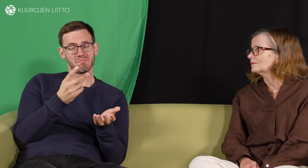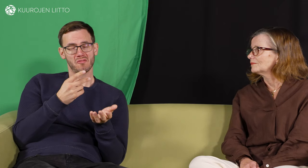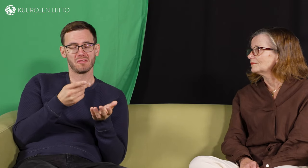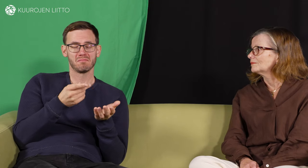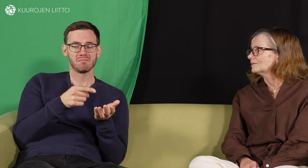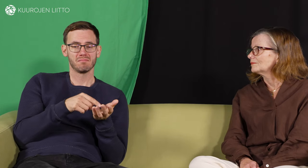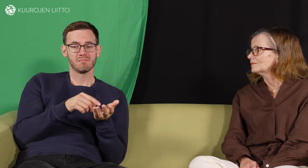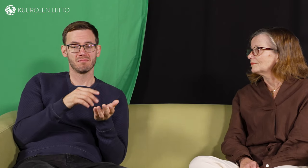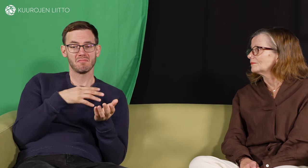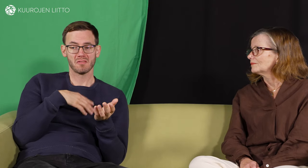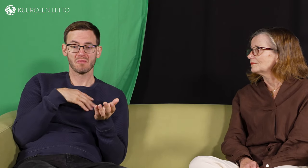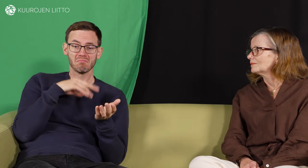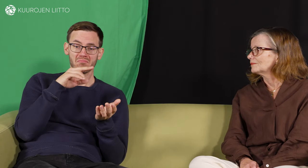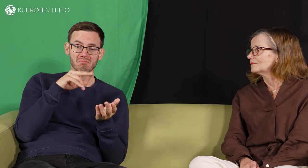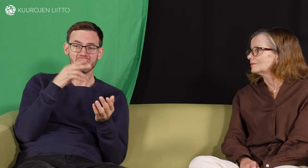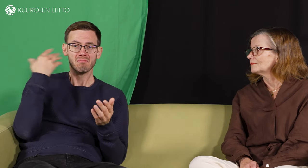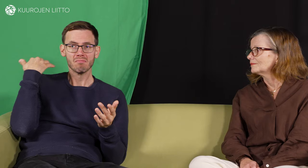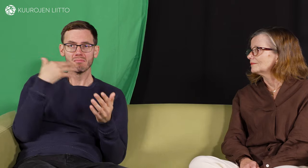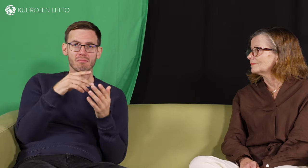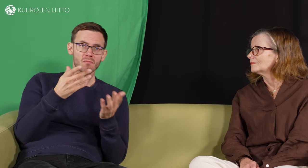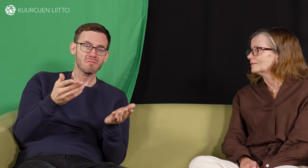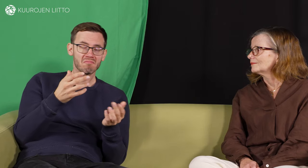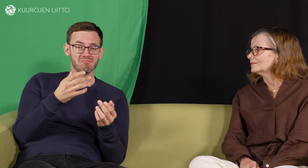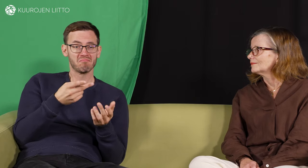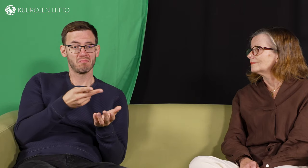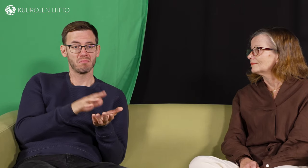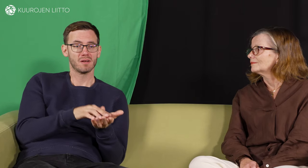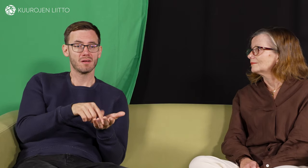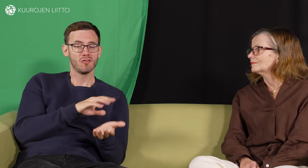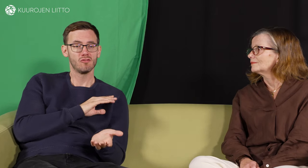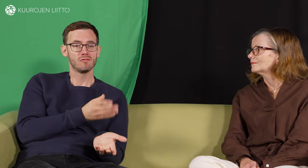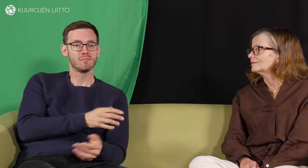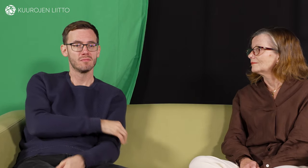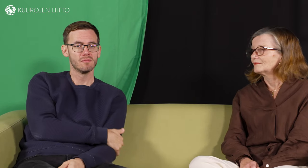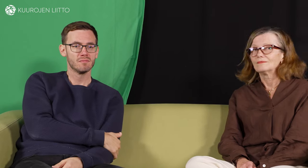Viittomakielisten kulttuurihistorialle on kirjastossa olemassa oma paikka.